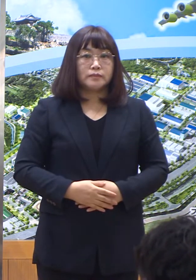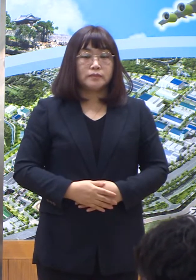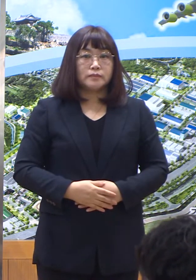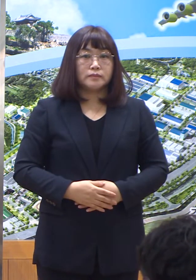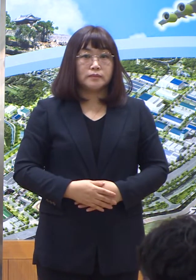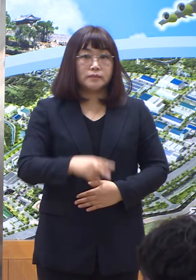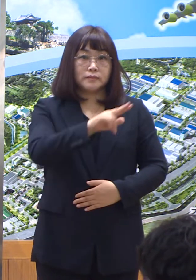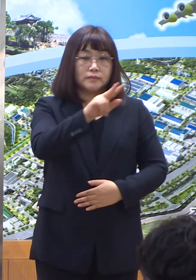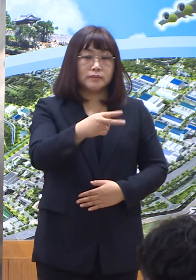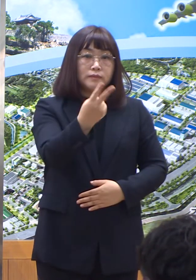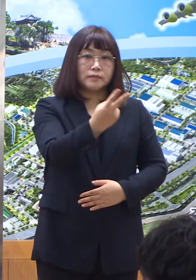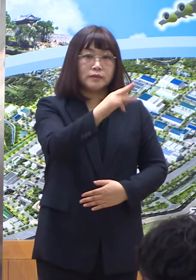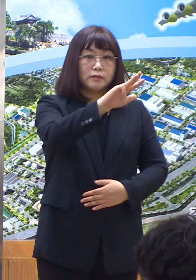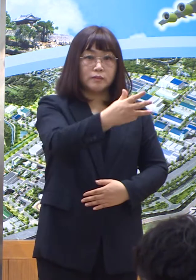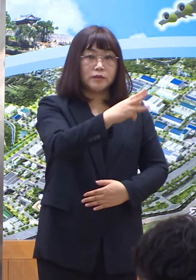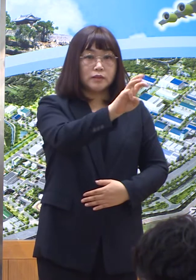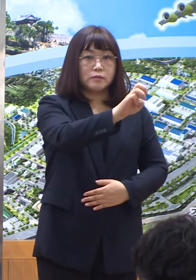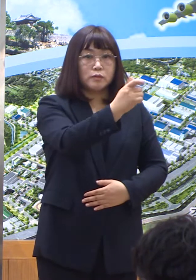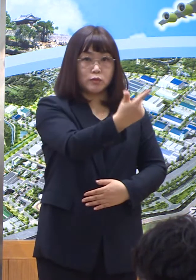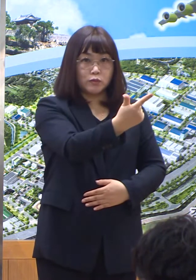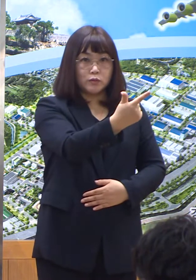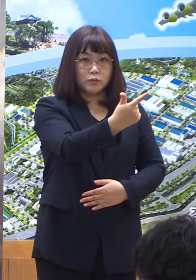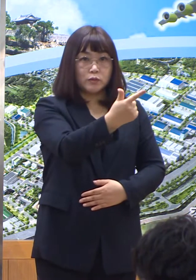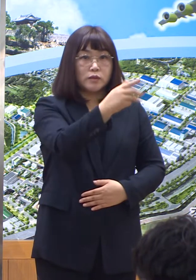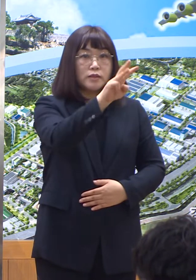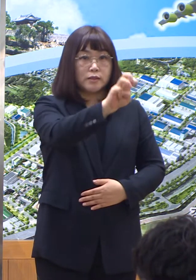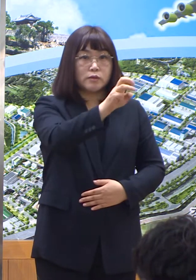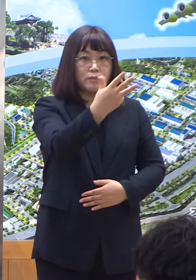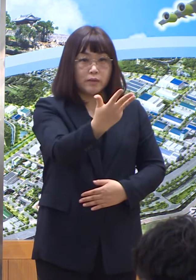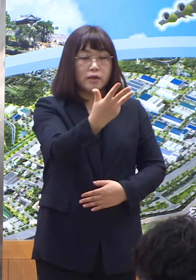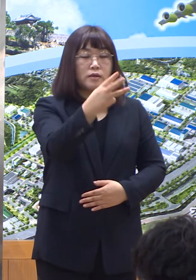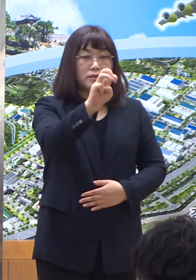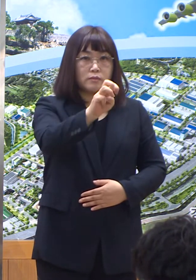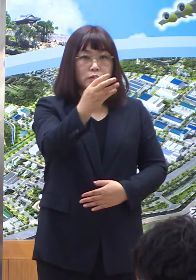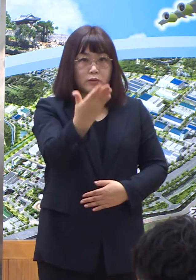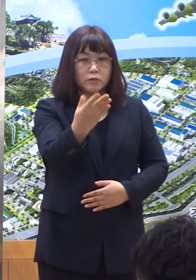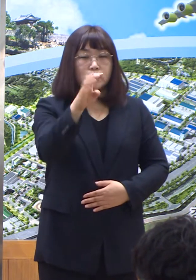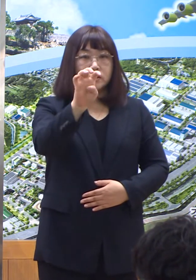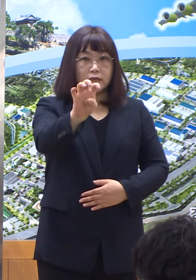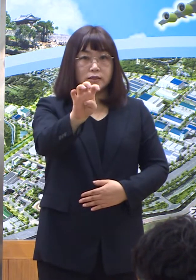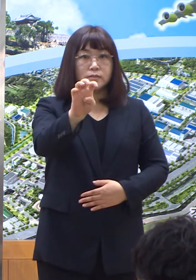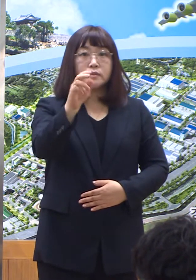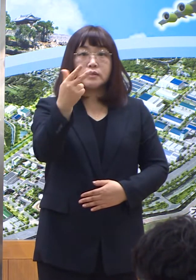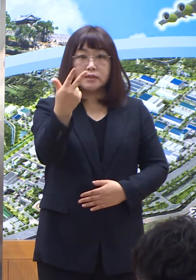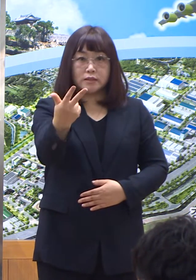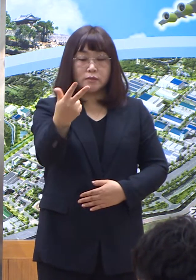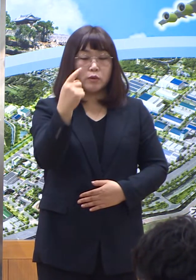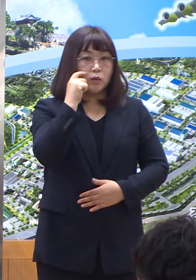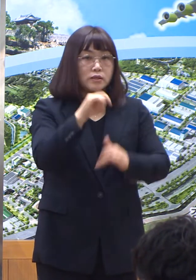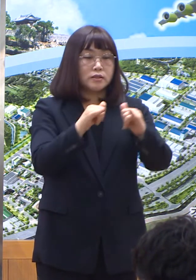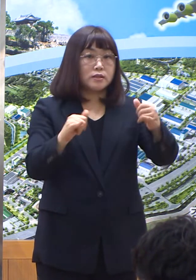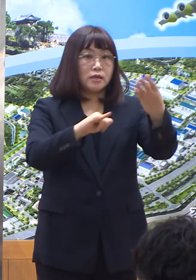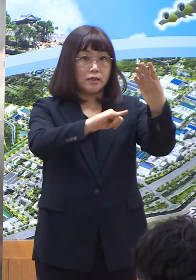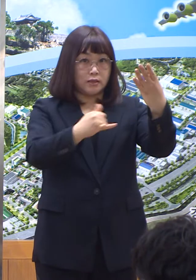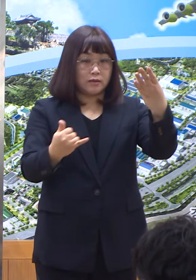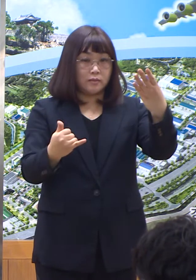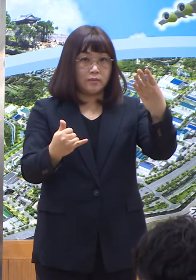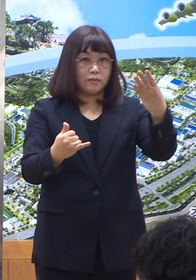진주 2836, 2838, 2839, 2847번 확진자 4명은